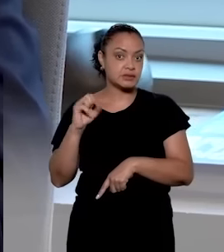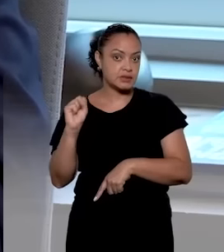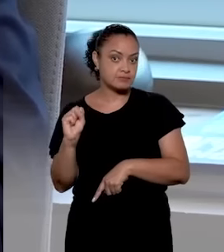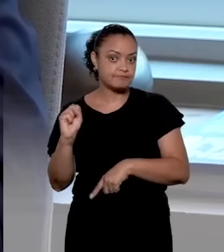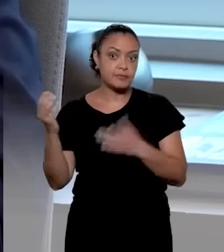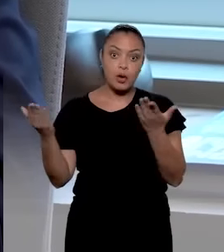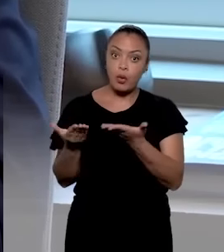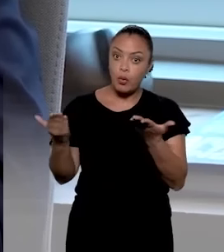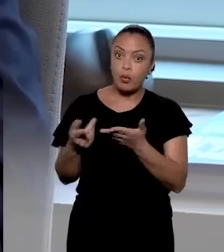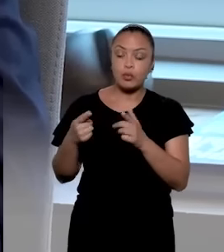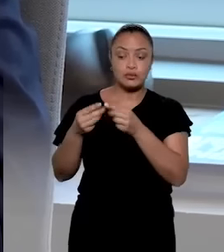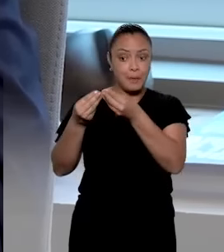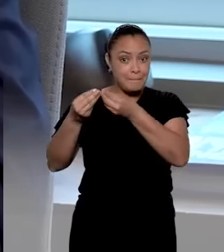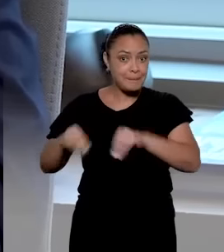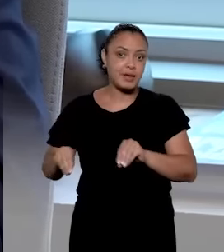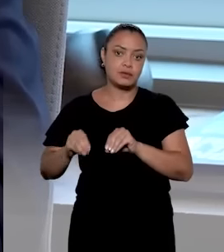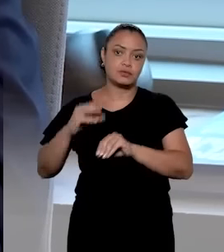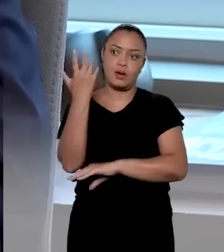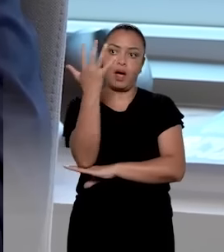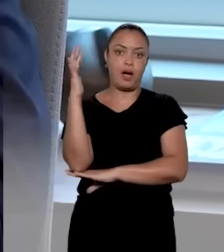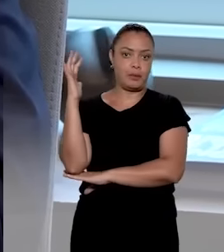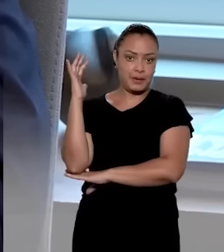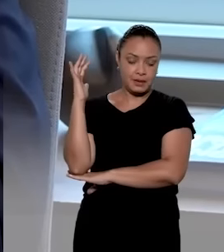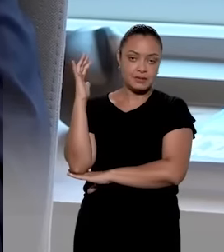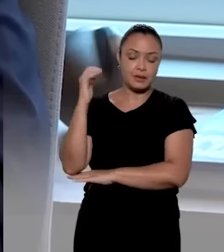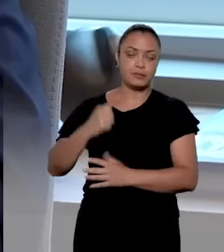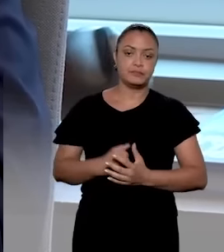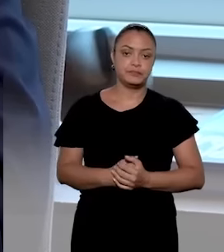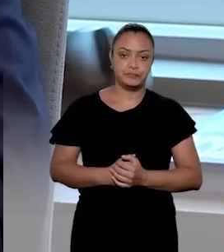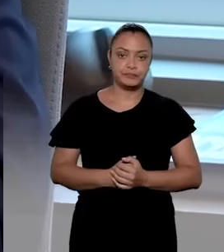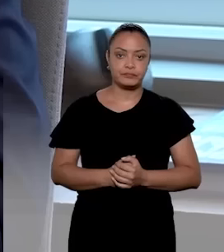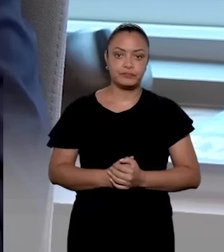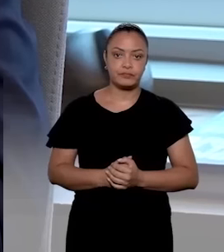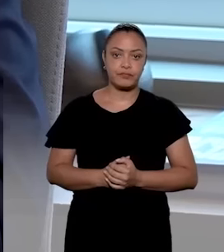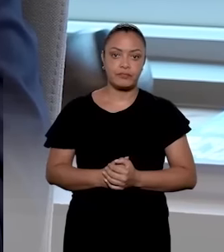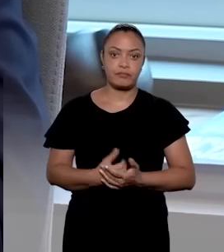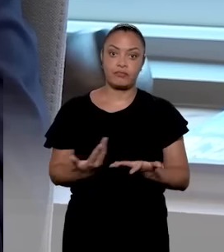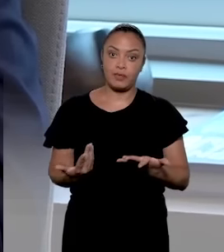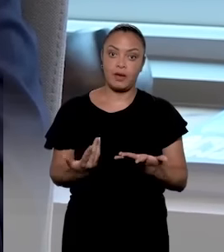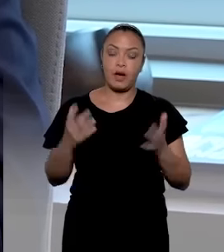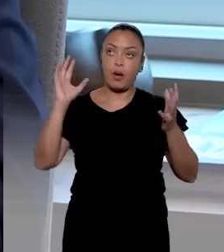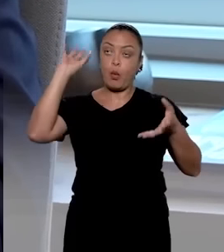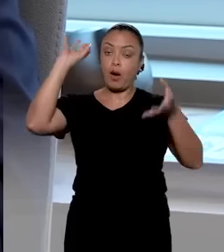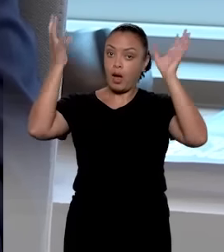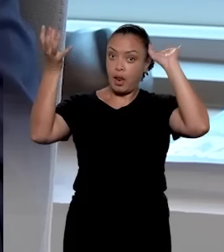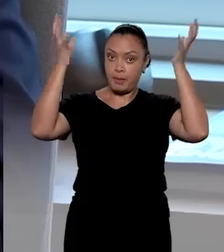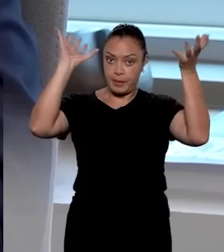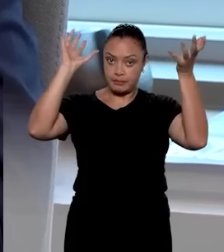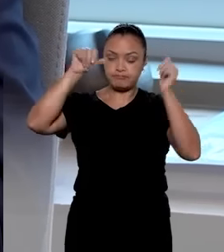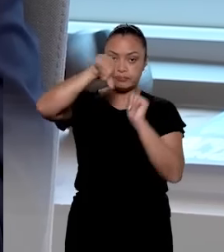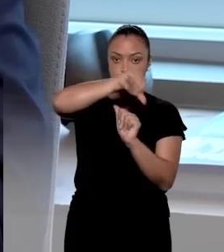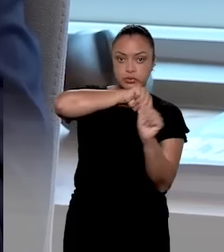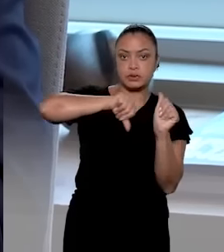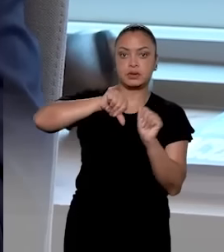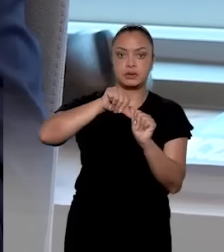mais condenados do ponto de vista ambiental. E o tema da mudança climática, ligado também a